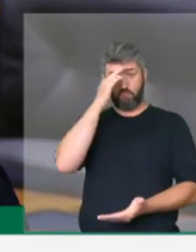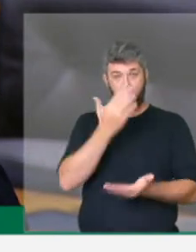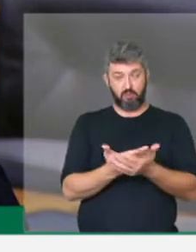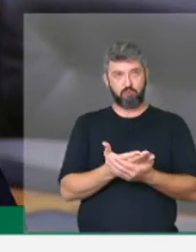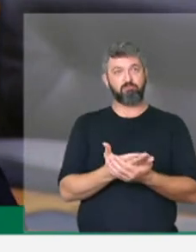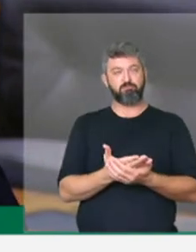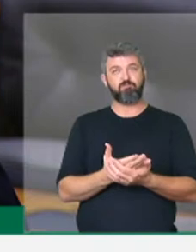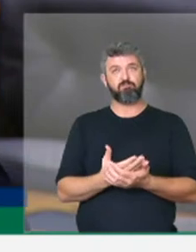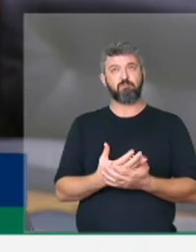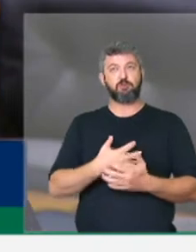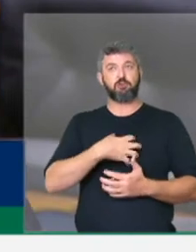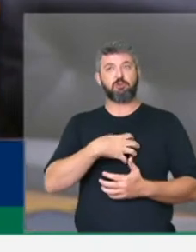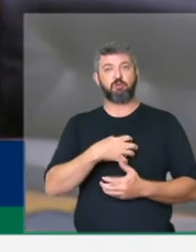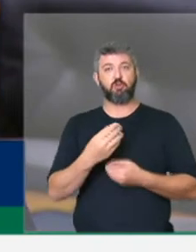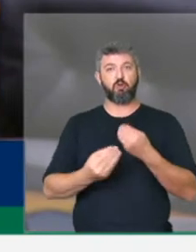MEDIDA PROVISÓRIA... E ATRAVÀS DO SUBSTITUTIVO QUE